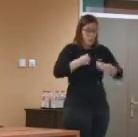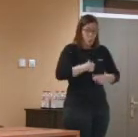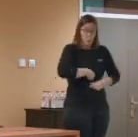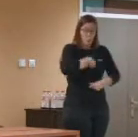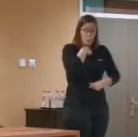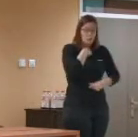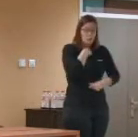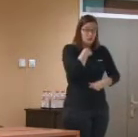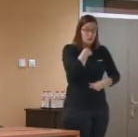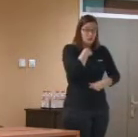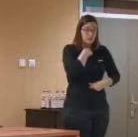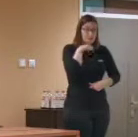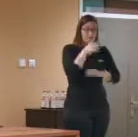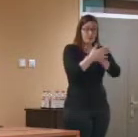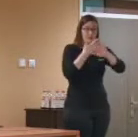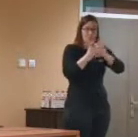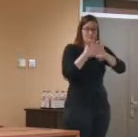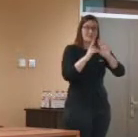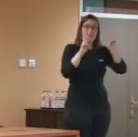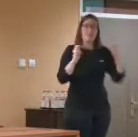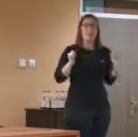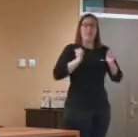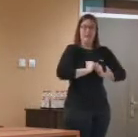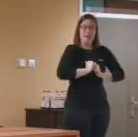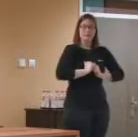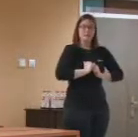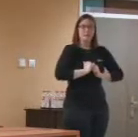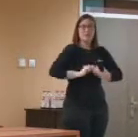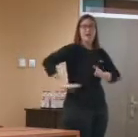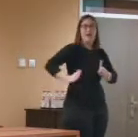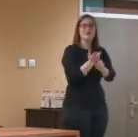cuando se habla del caso de los trajes, que no sólo le hace daño a Francisco Camps,